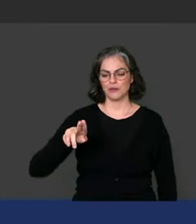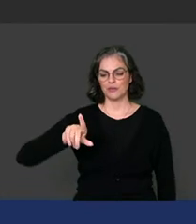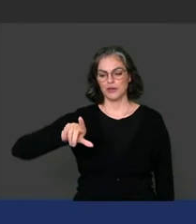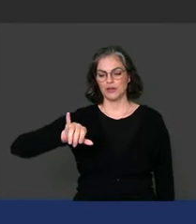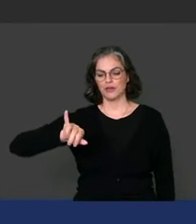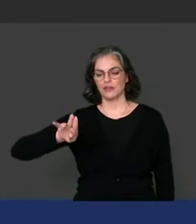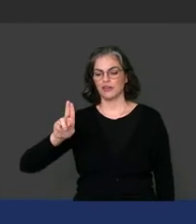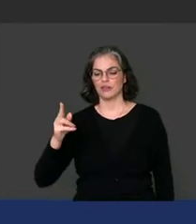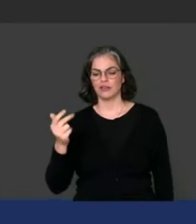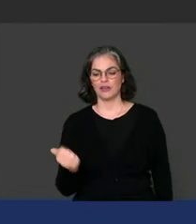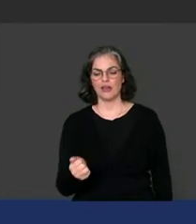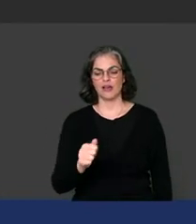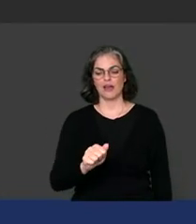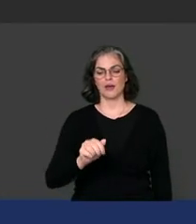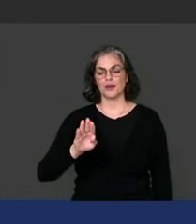PAULINHA ABELHA. PAULINHA QUE TRABALHOU DURANTE MAIS DE